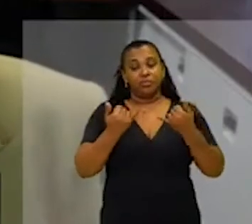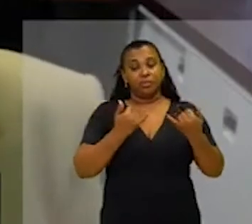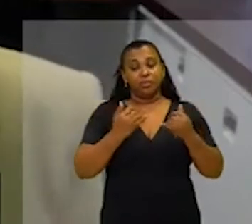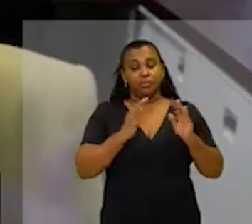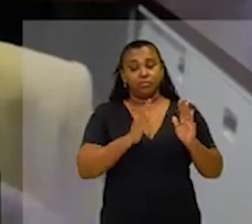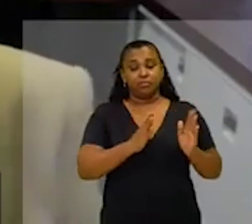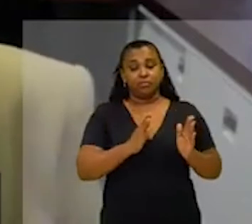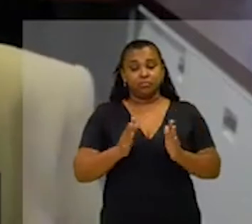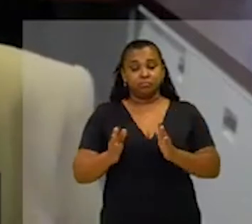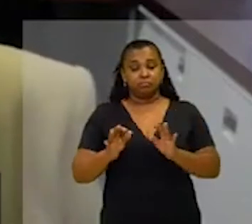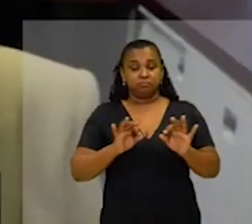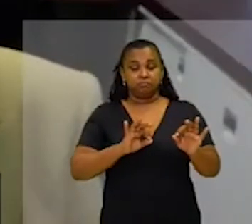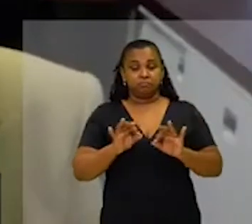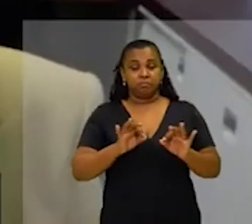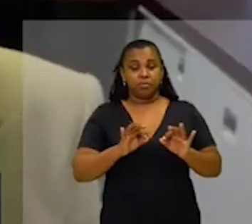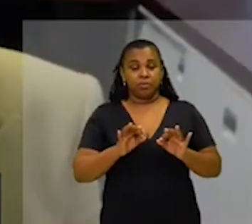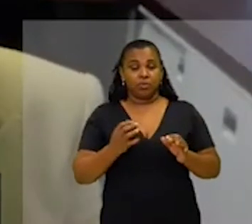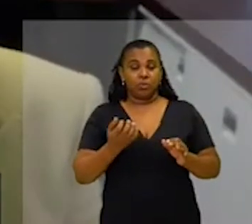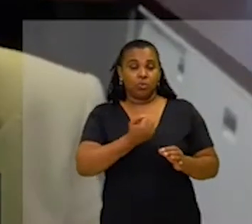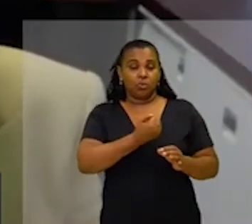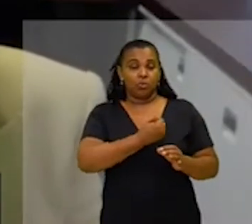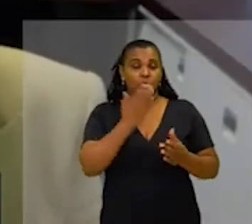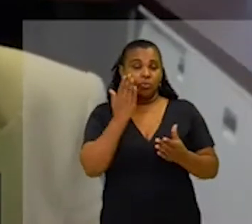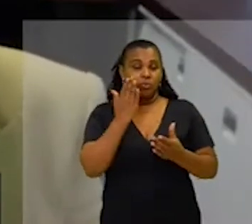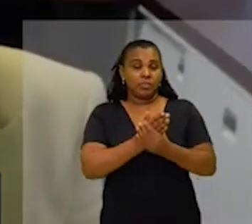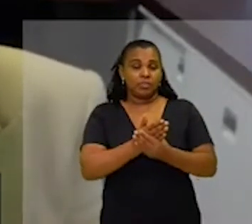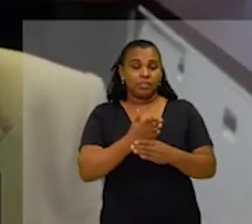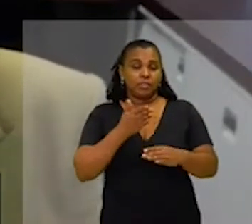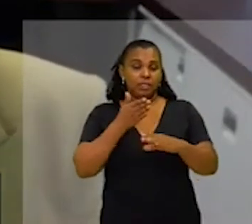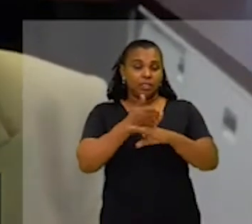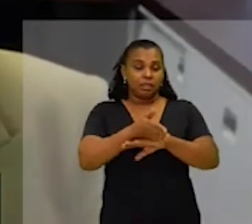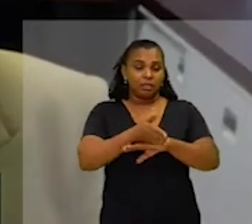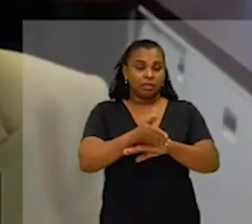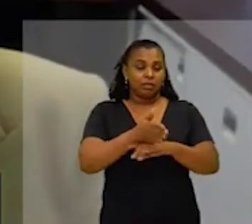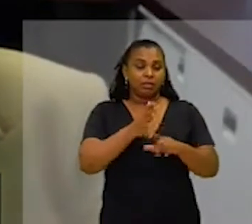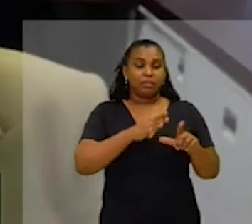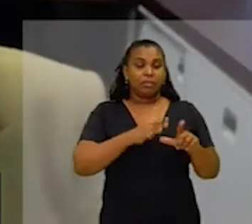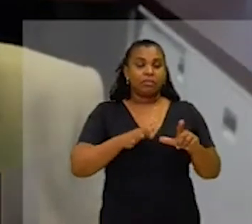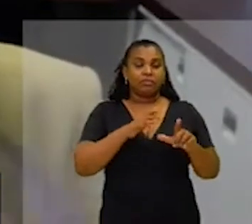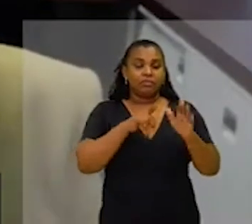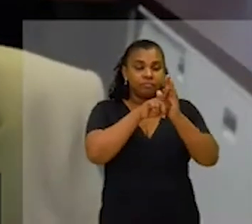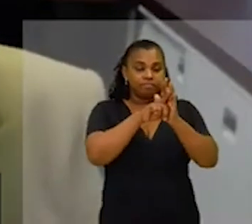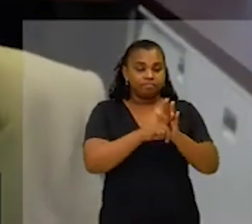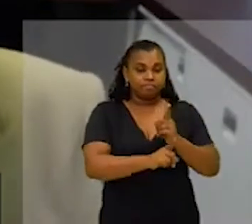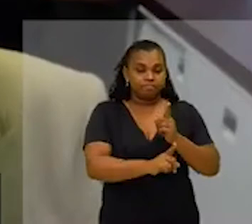número do processo entrar na plataforma consulta aberta do PJ é para chegar no processo pescar os